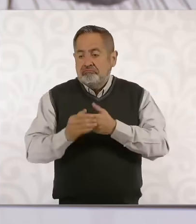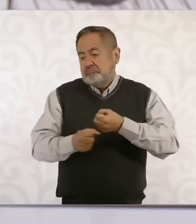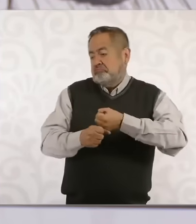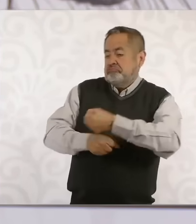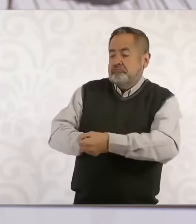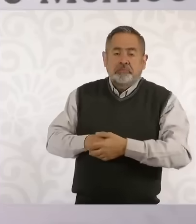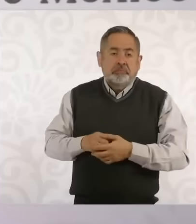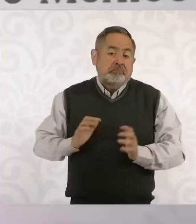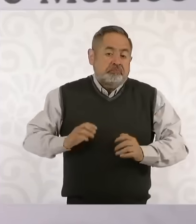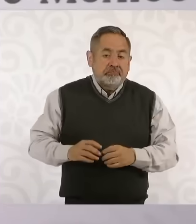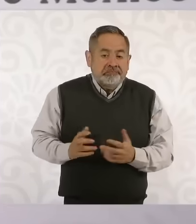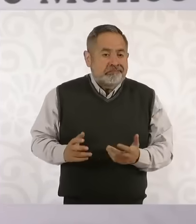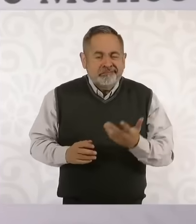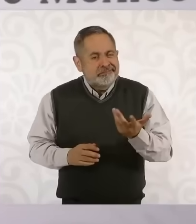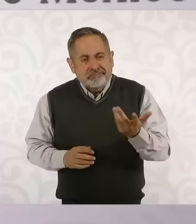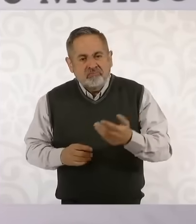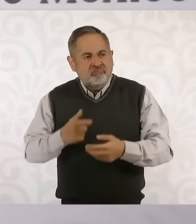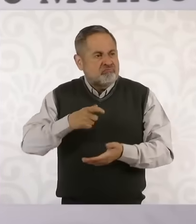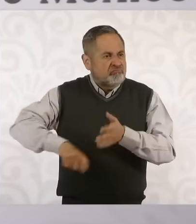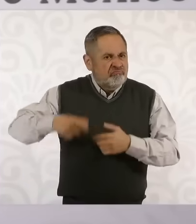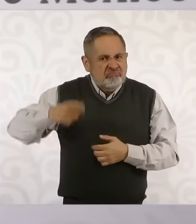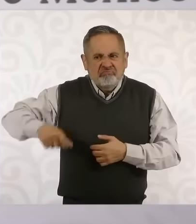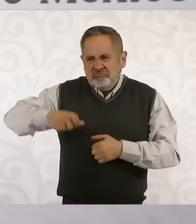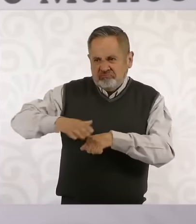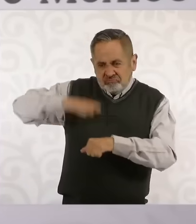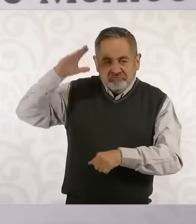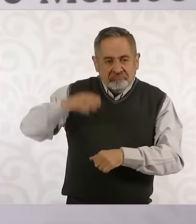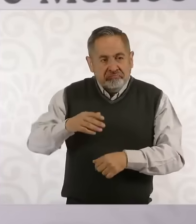o la economía mayor,